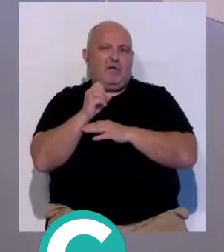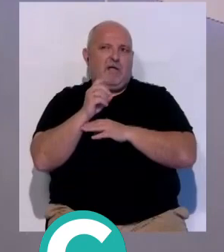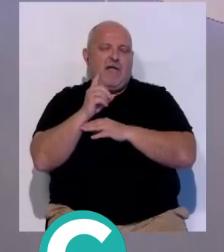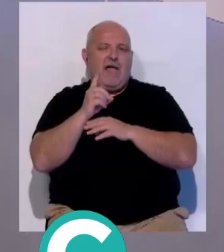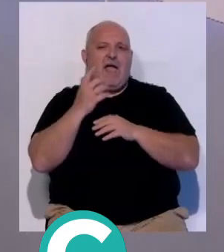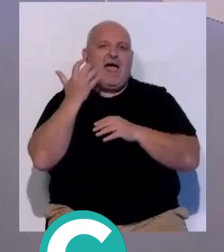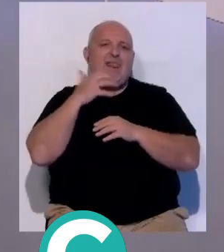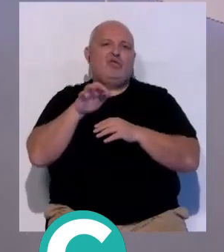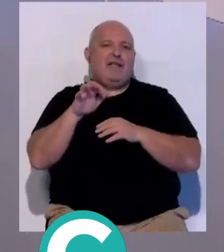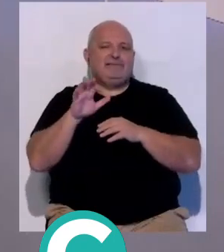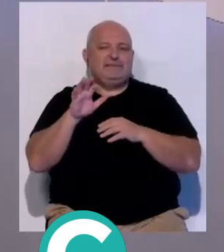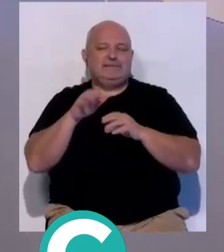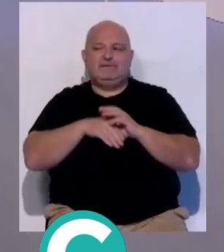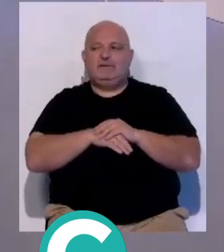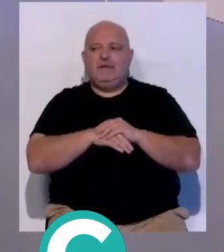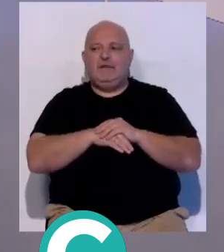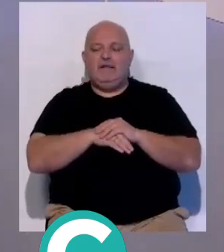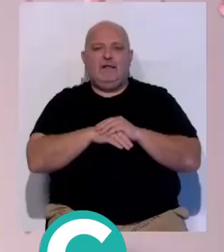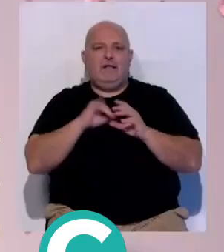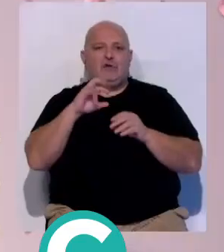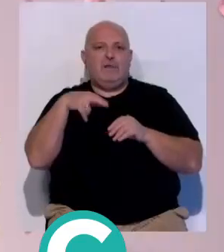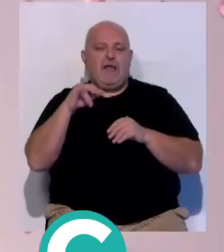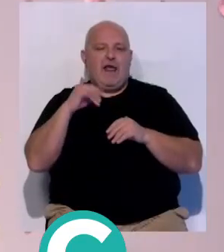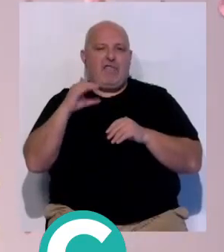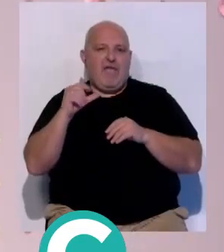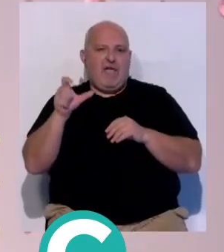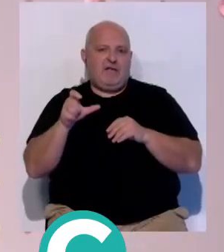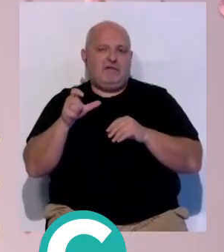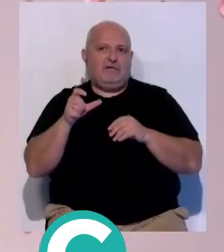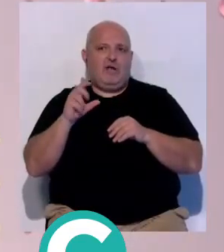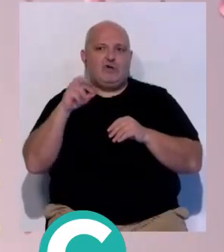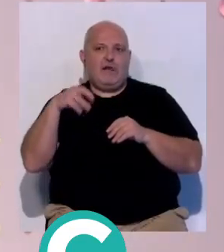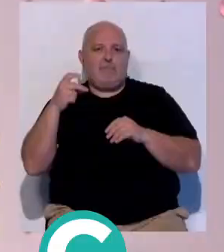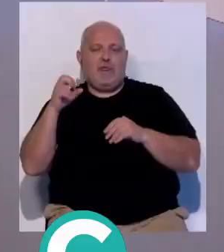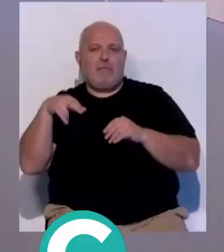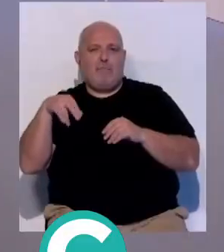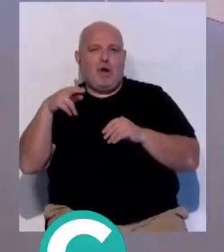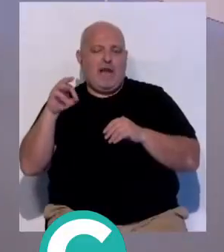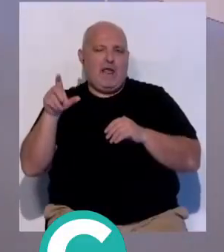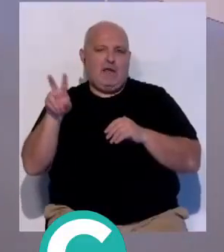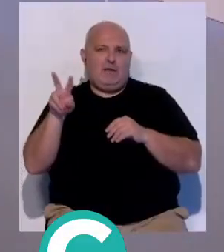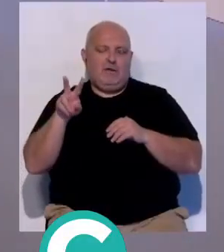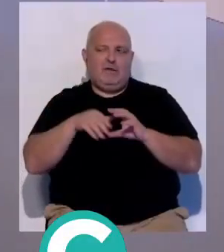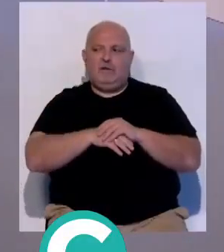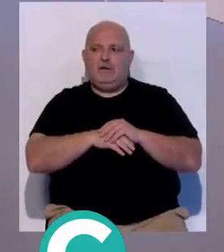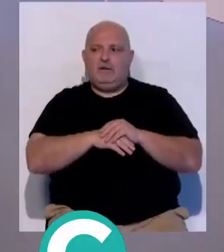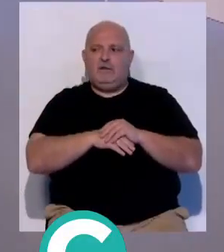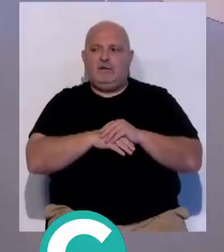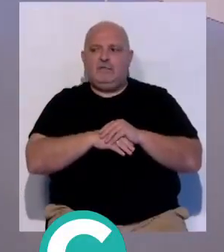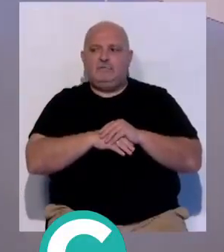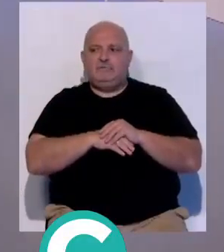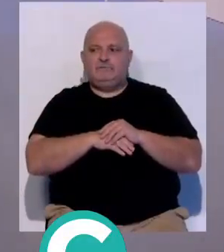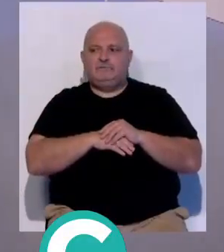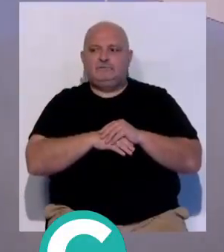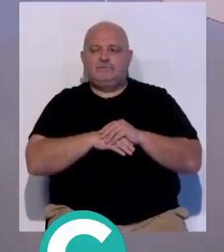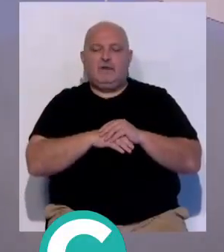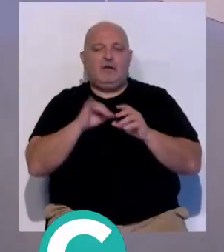anécdotario de José María García y de José Ramón de la morena creo que ya bueno José Ramón de la